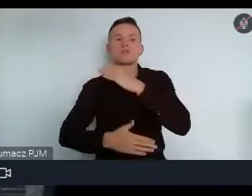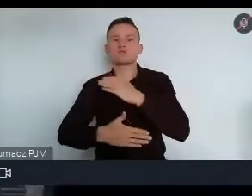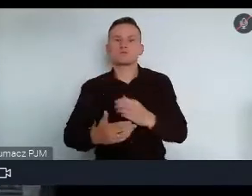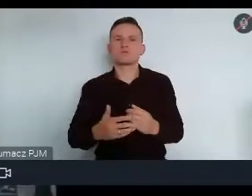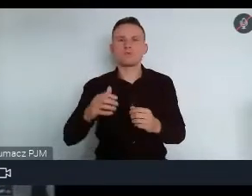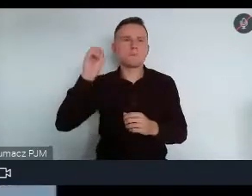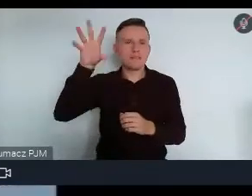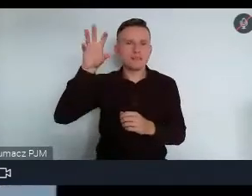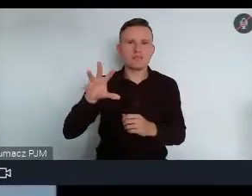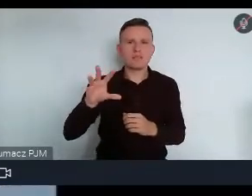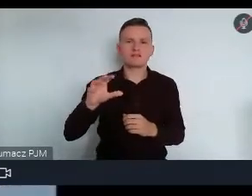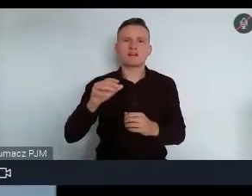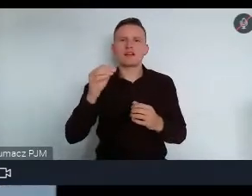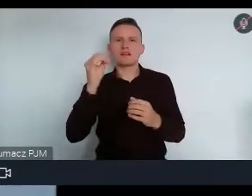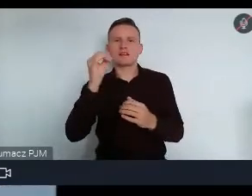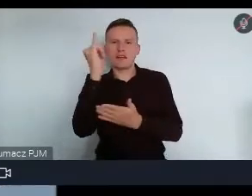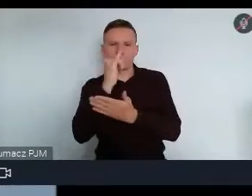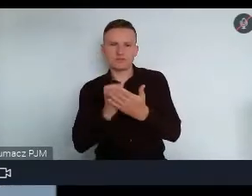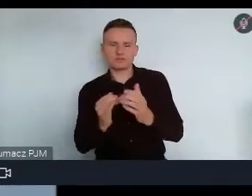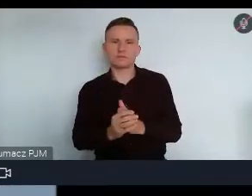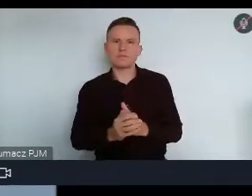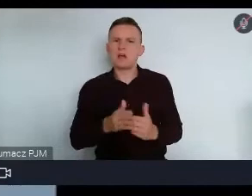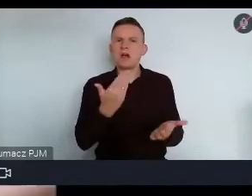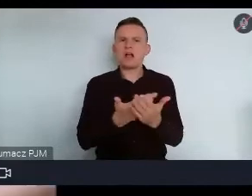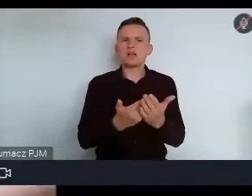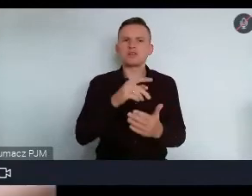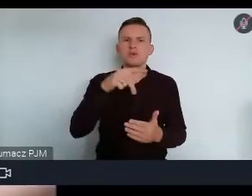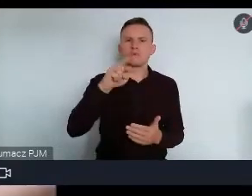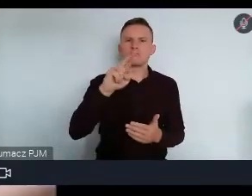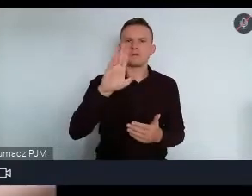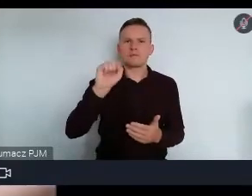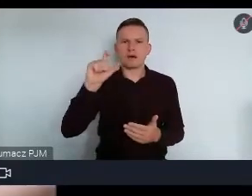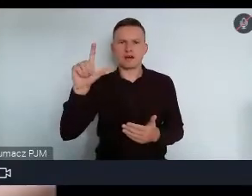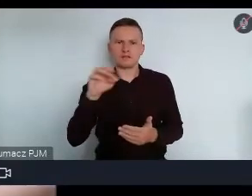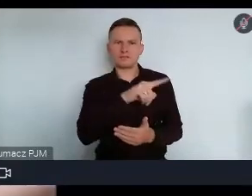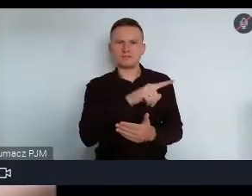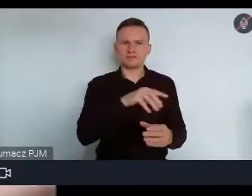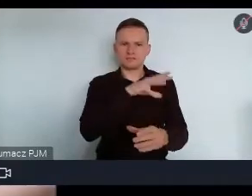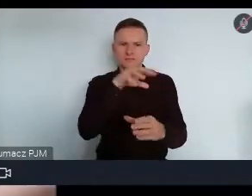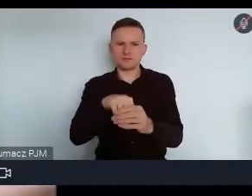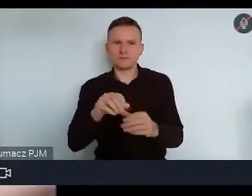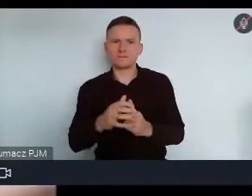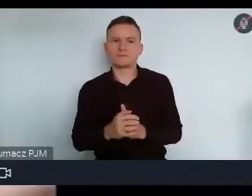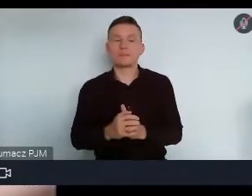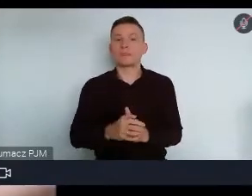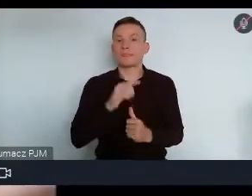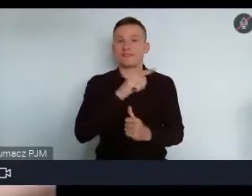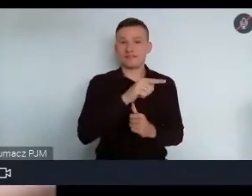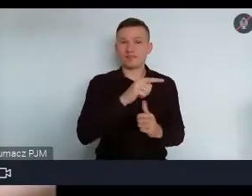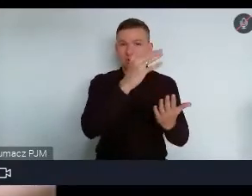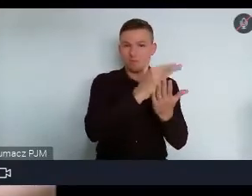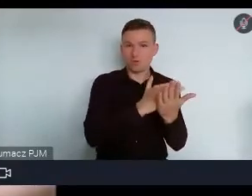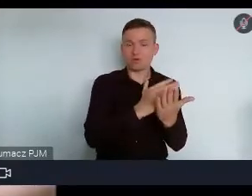Dlaczego Weliki Presław dołączył do sieci URBACT? Weliki Presław dołączył do siebie URBACT, ponieważ uważamy, że jest to świetna okazja